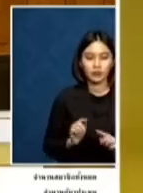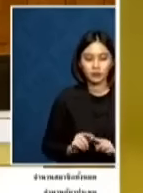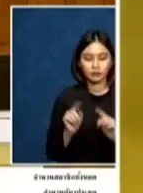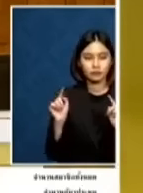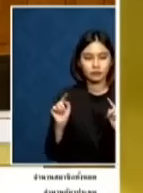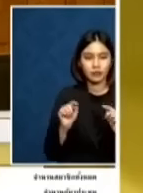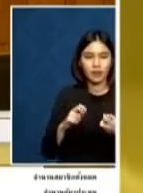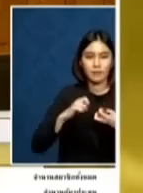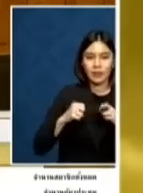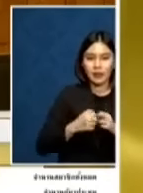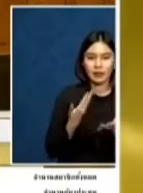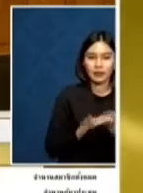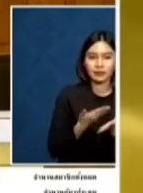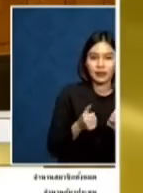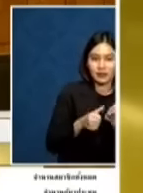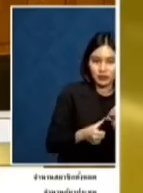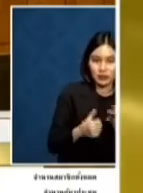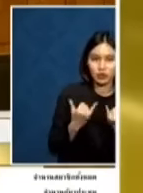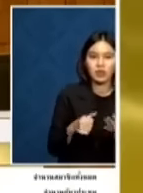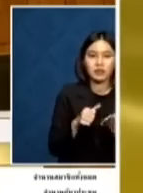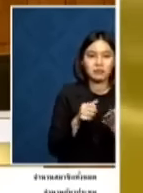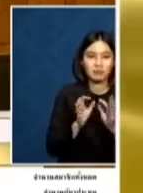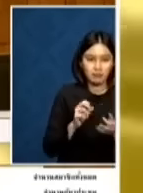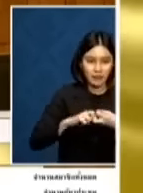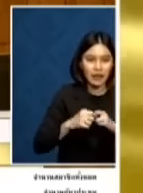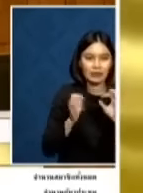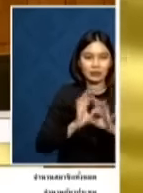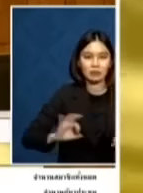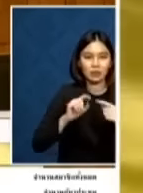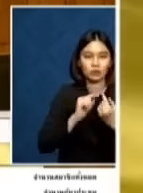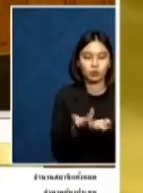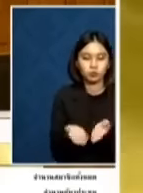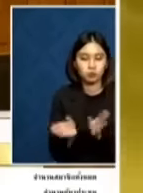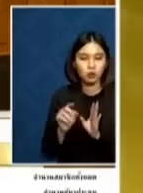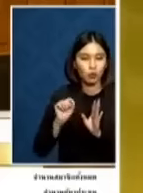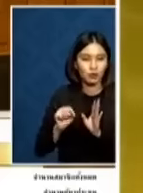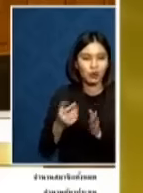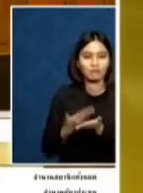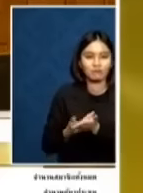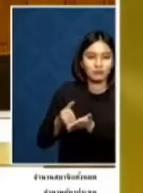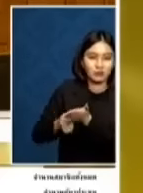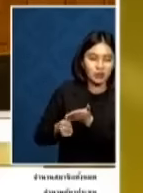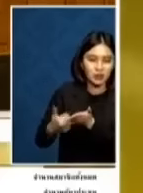ดูว่าเอ่อจะสามารถไต่ขึ้นไปหลุดจาก 1,200 ขึ้นไป 1,300 กว่าๆได้หรือไม่อืนี่นะฮะ